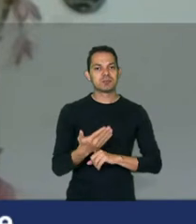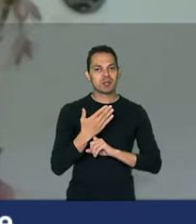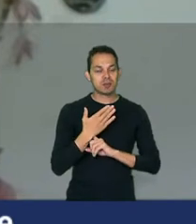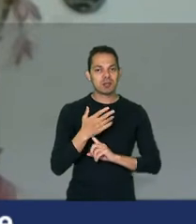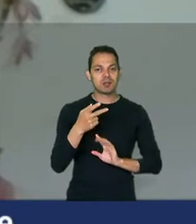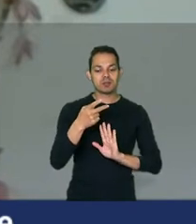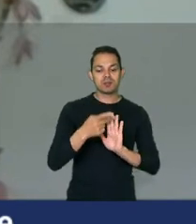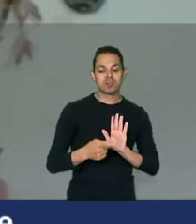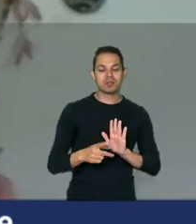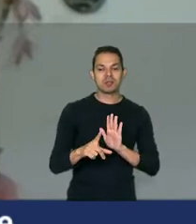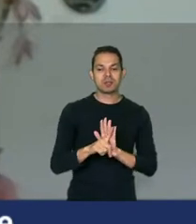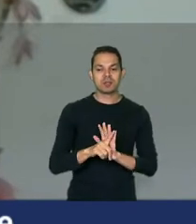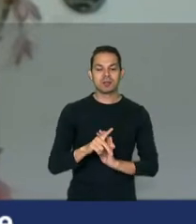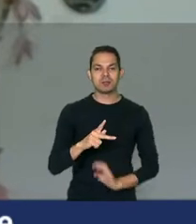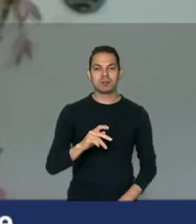GOSTARIA MUITO QUE OS LÍDERES PUDESSEM TAMBÉM ESTAR